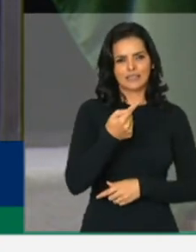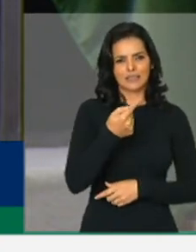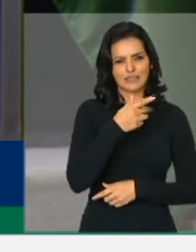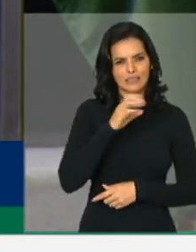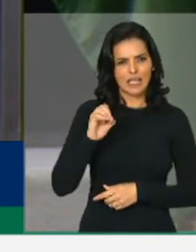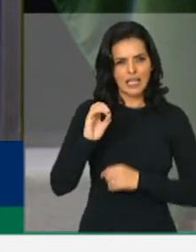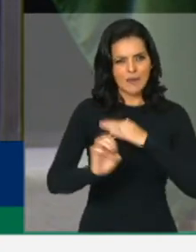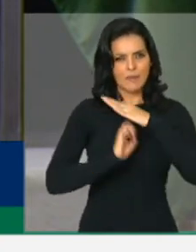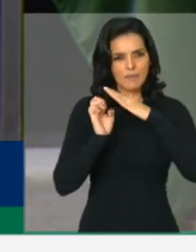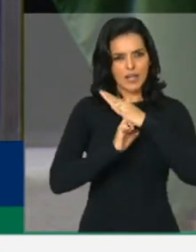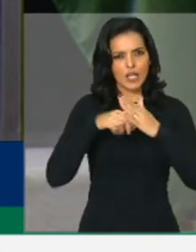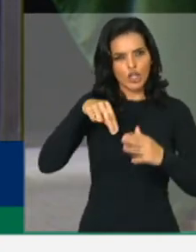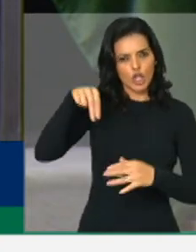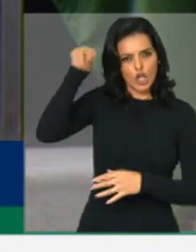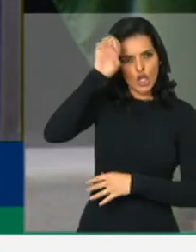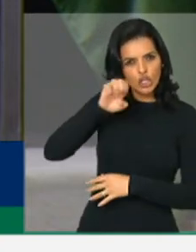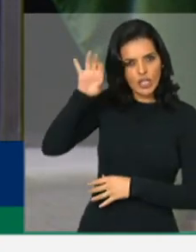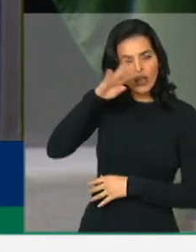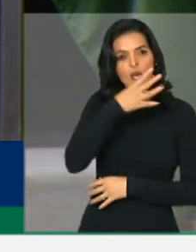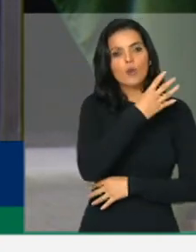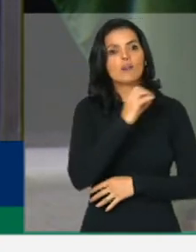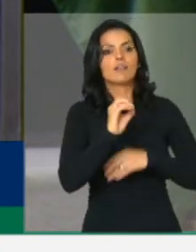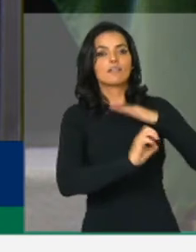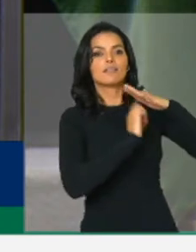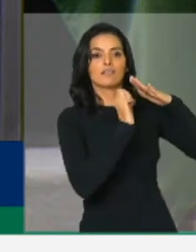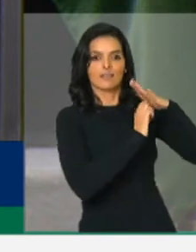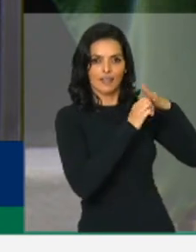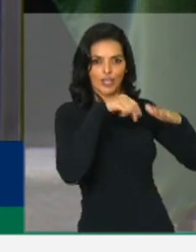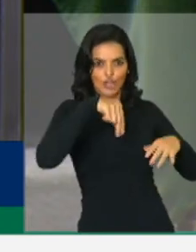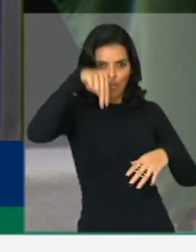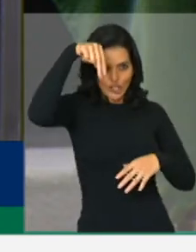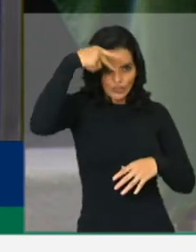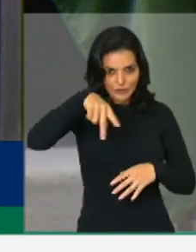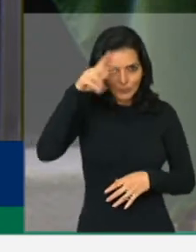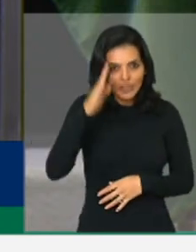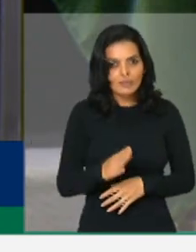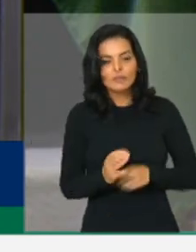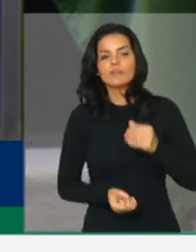ATIVIDADES DE FORMA DIGNA E NÃO COM INADIMPLENTE OU